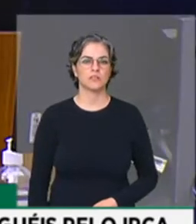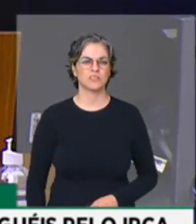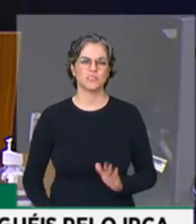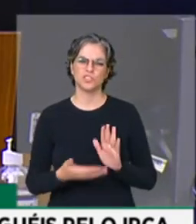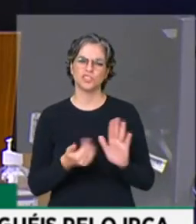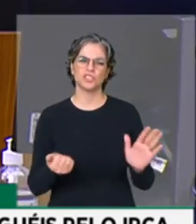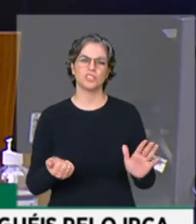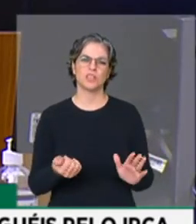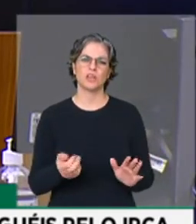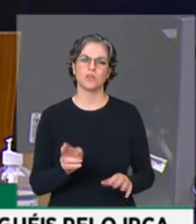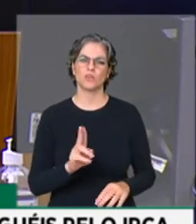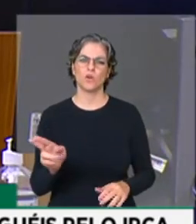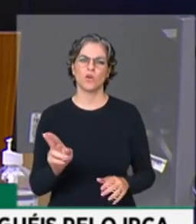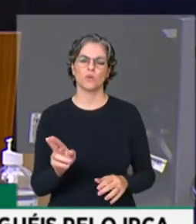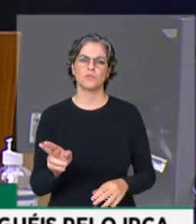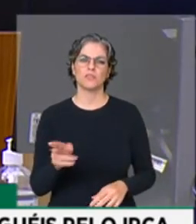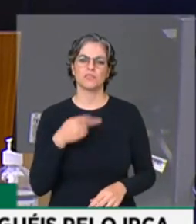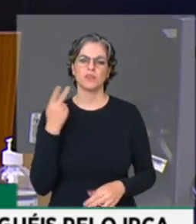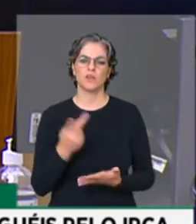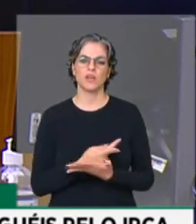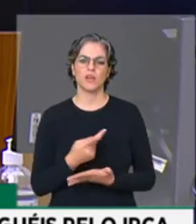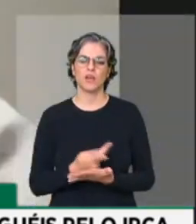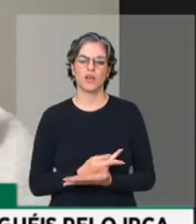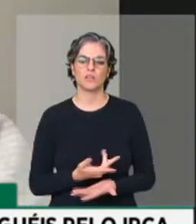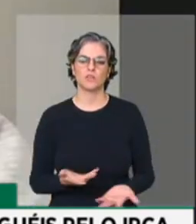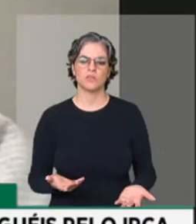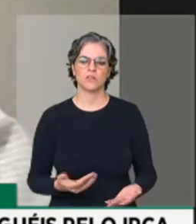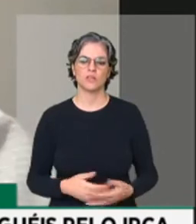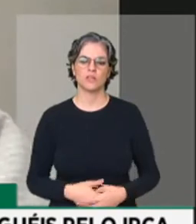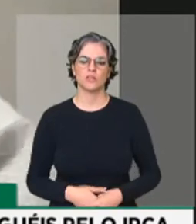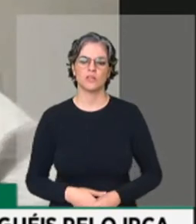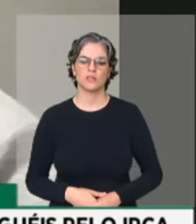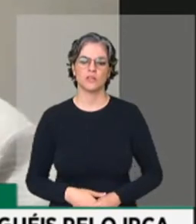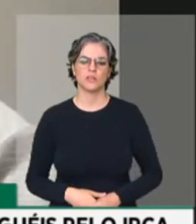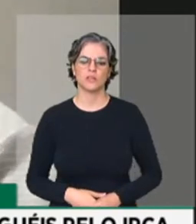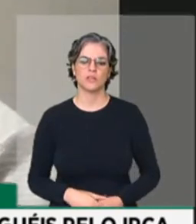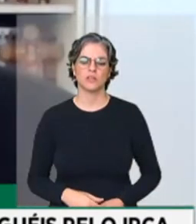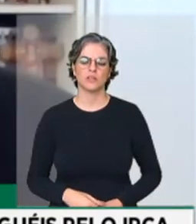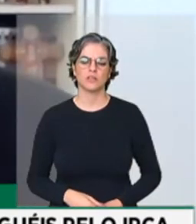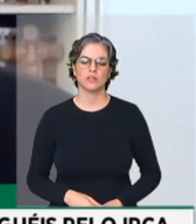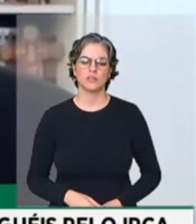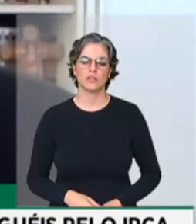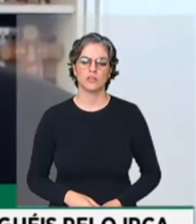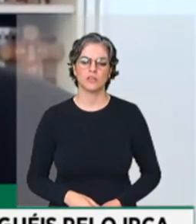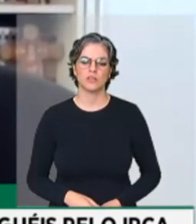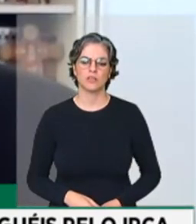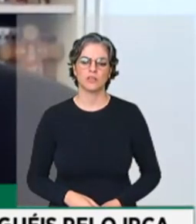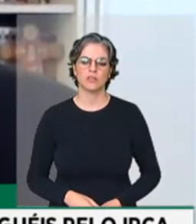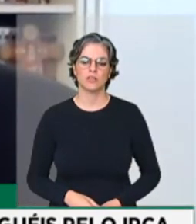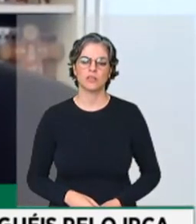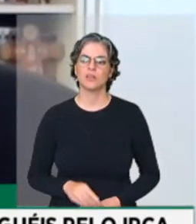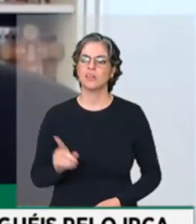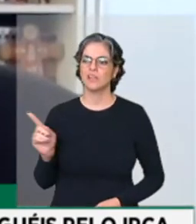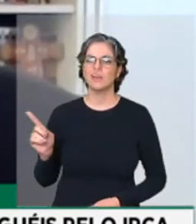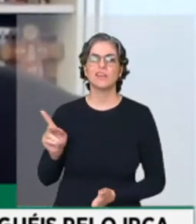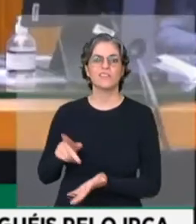RETIRE O MAIA ESTÁ TUDO CERTO. [RISOS]. [DEPUTADO]: DESCULPE PRESIDENTE. [DEPUTADO]: EMENDOU COM O GUIMARÃES. [PRESIDENTE]: VOLTOU PARA O FIM DA FILA, ZÉ ,